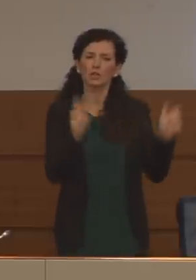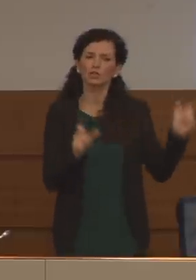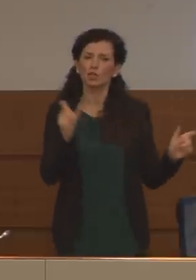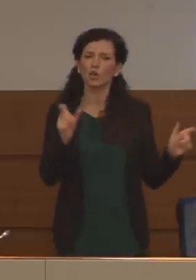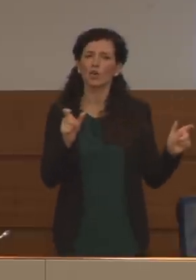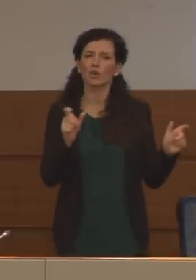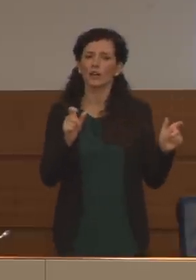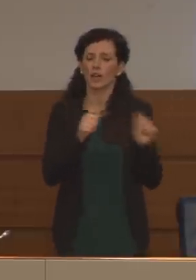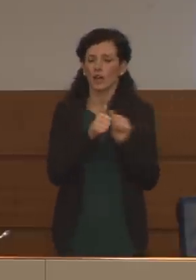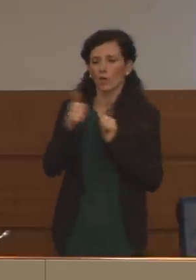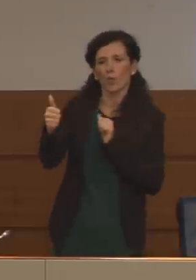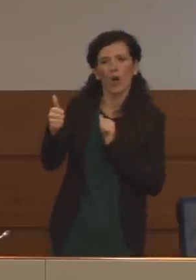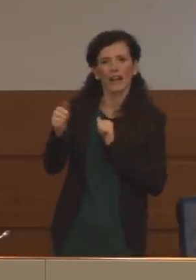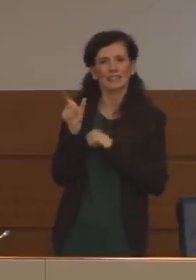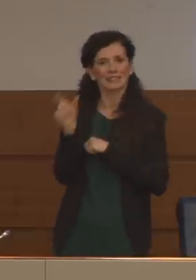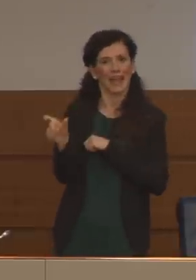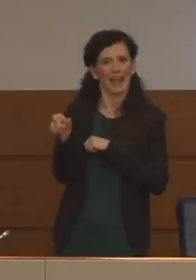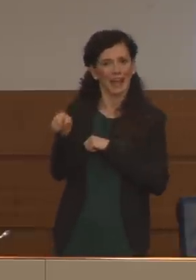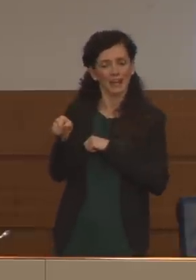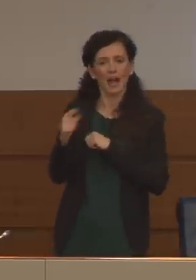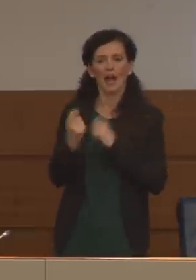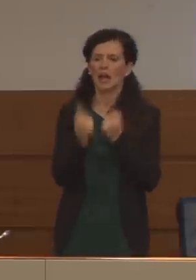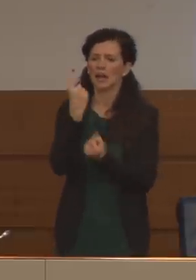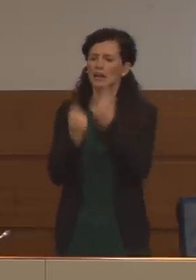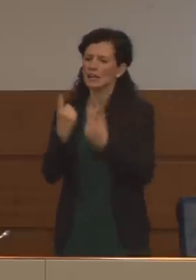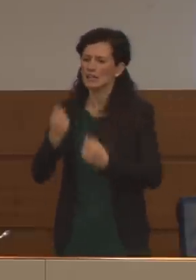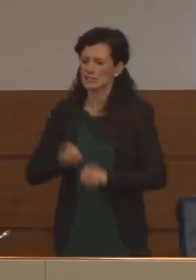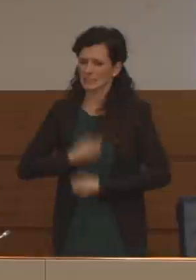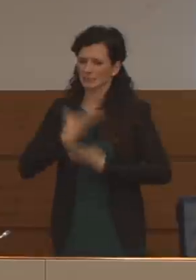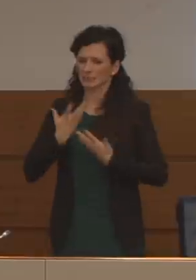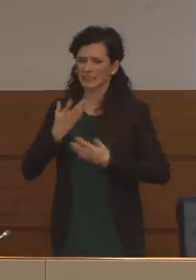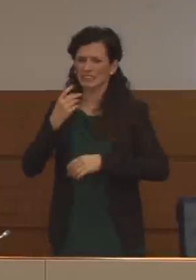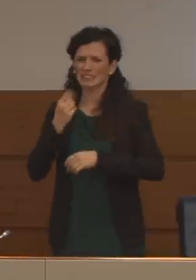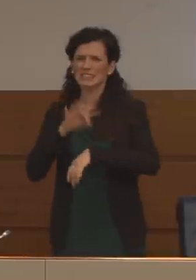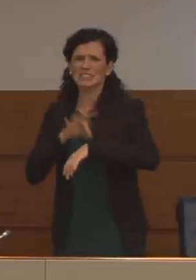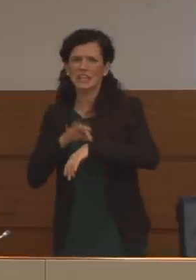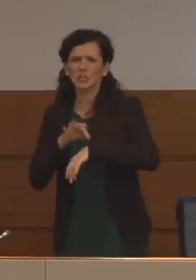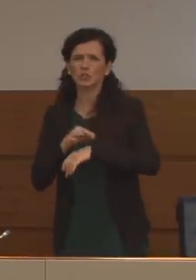quarantena anche con pochi sintomi a casa sono moltissime, che queste persone